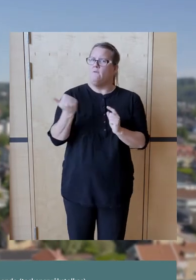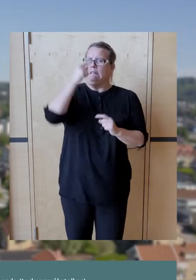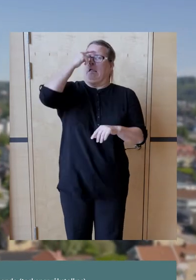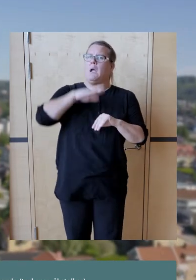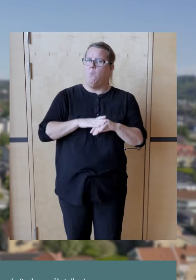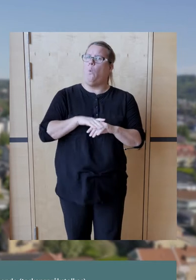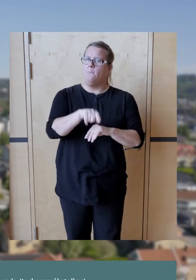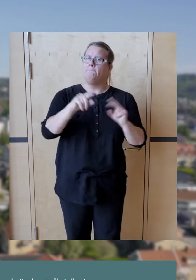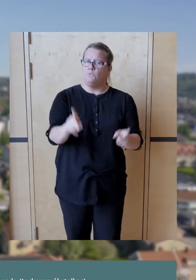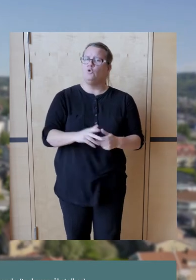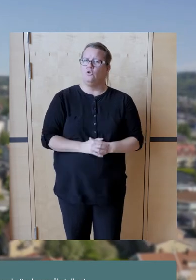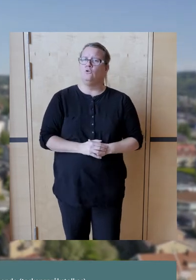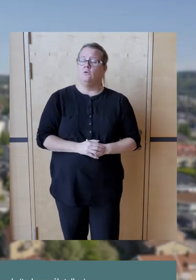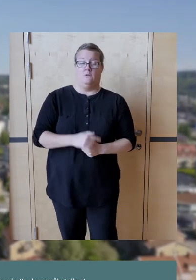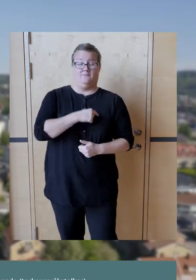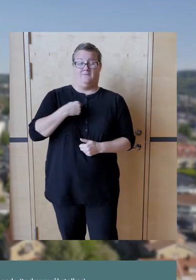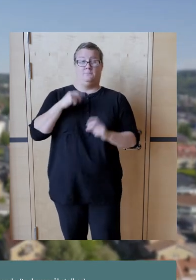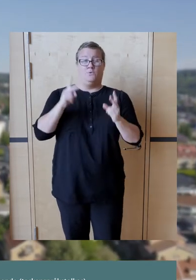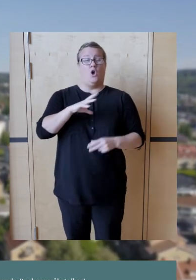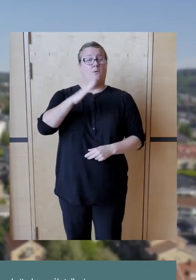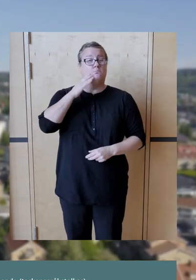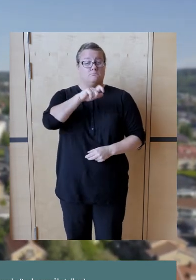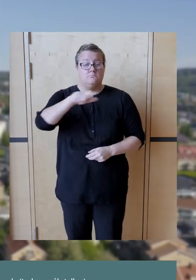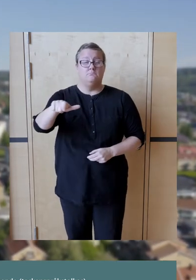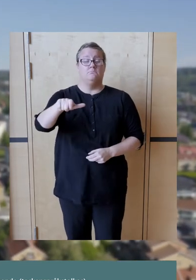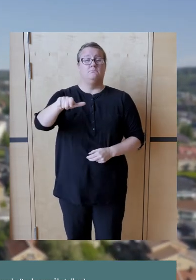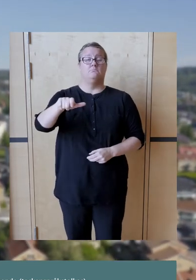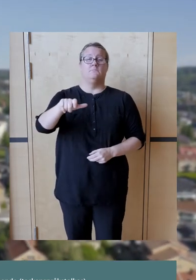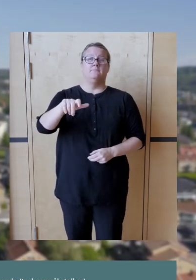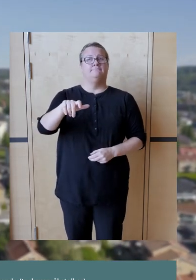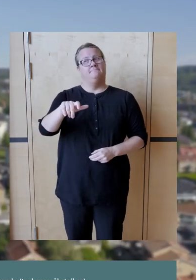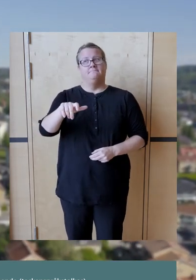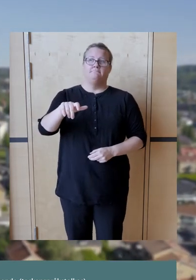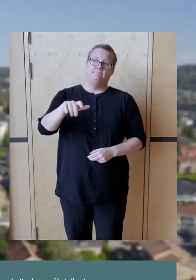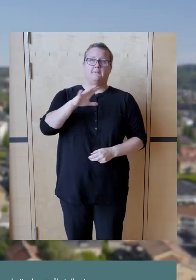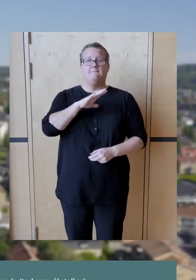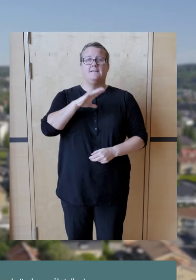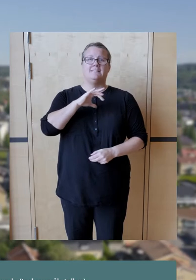Boenden som har varit väldigt omdiskuterade om deras lämplighet Helix